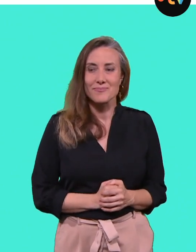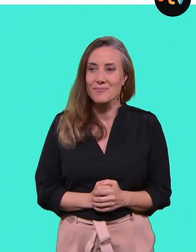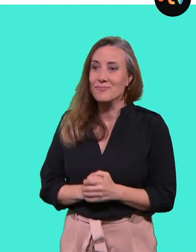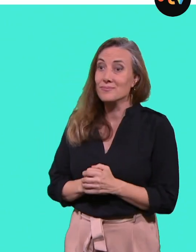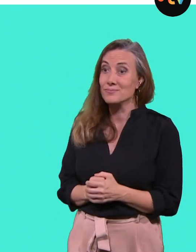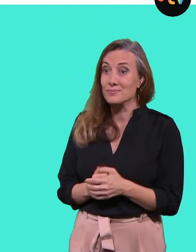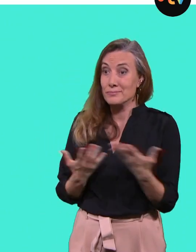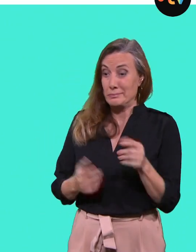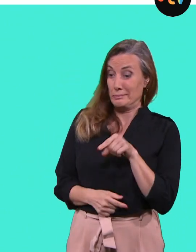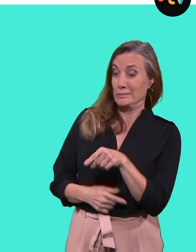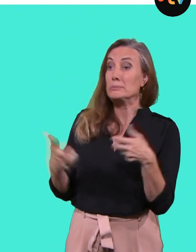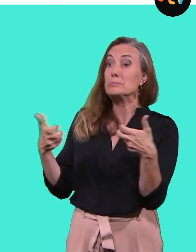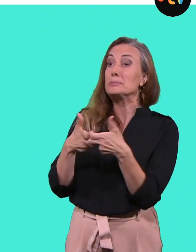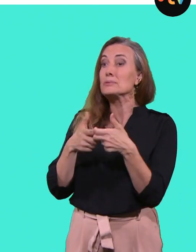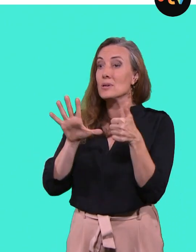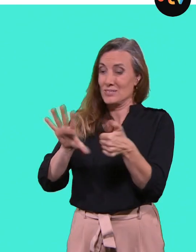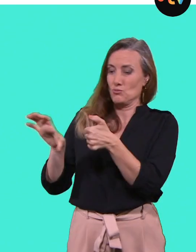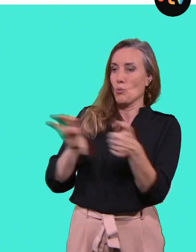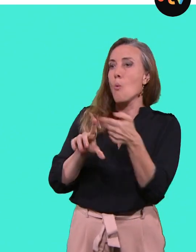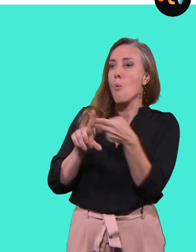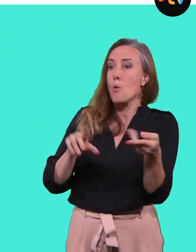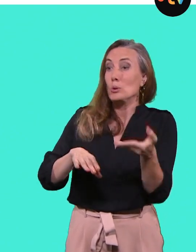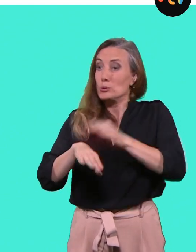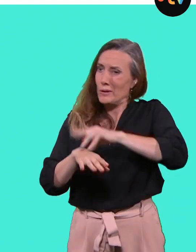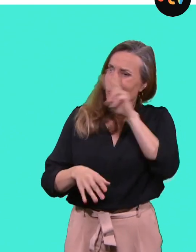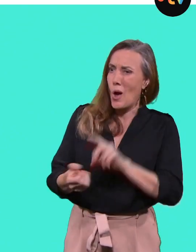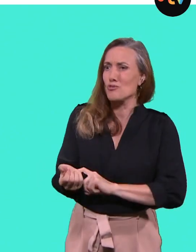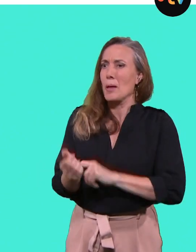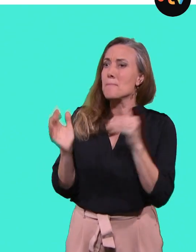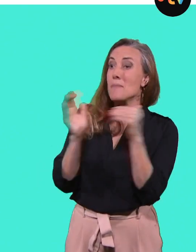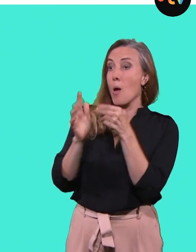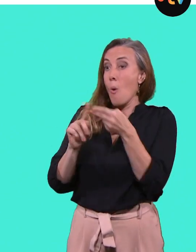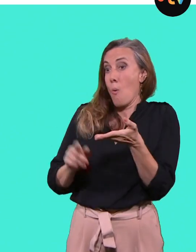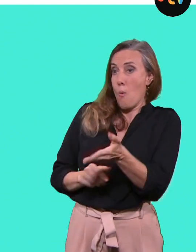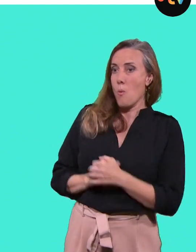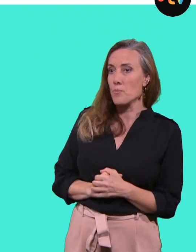" Alors celle-ci elle est à 600 € sur un prix de base de 1000 € "